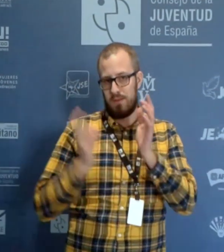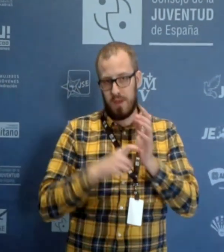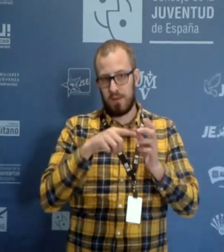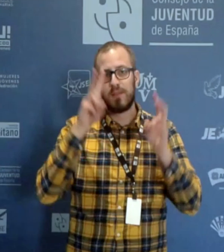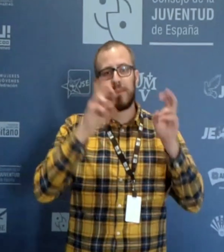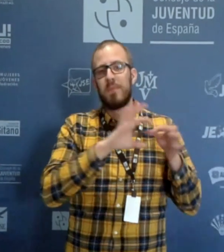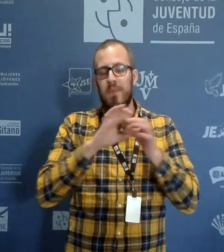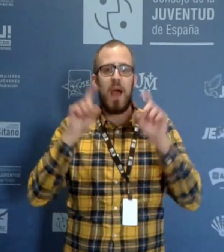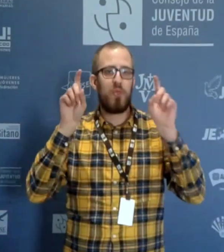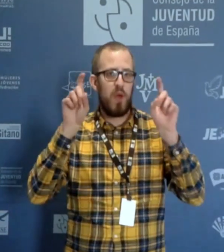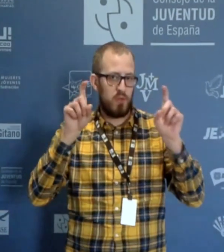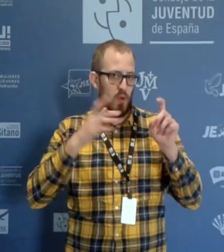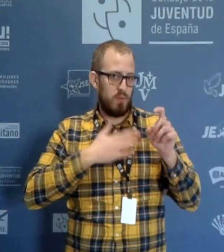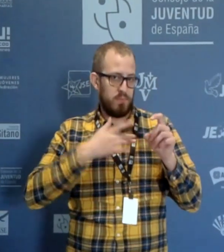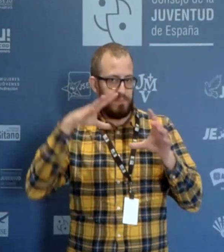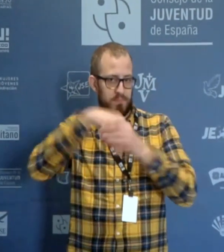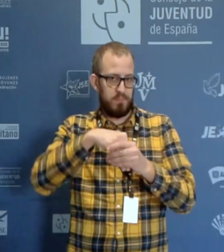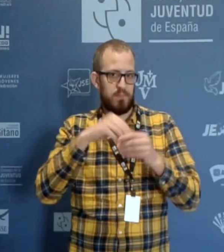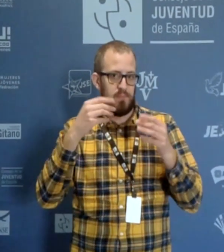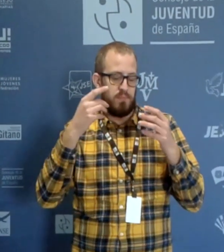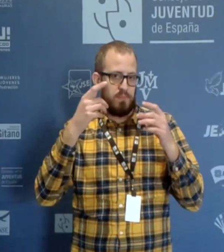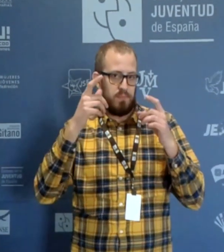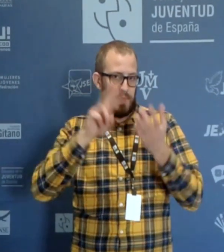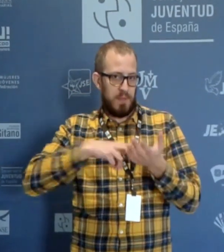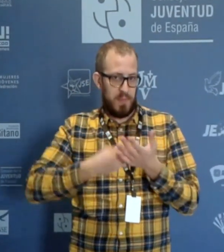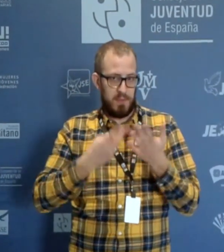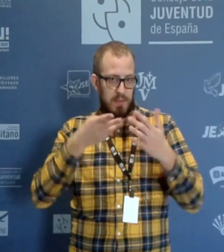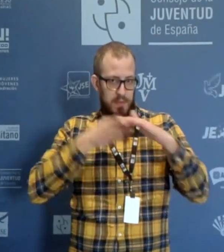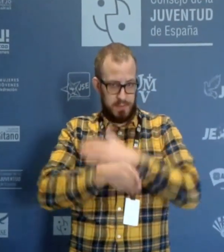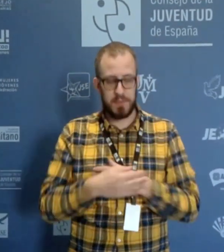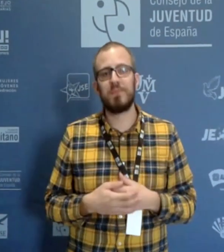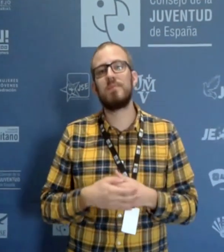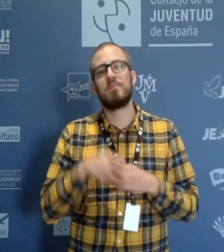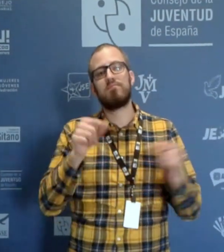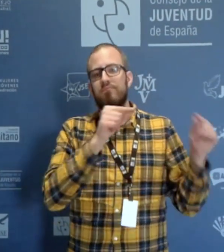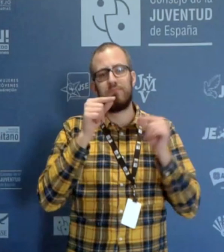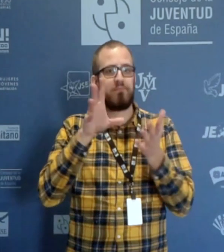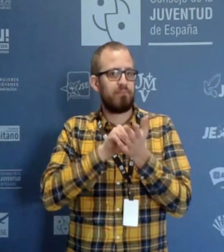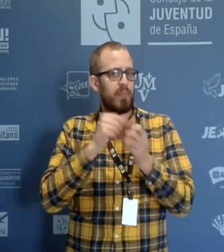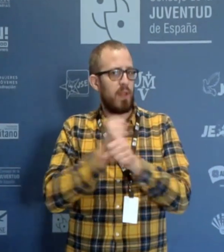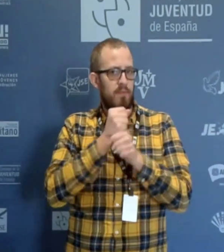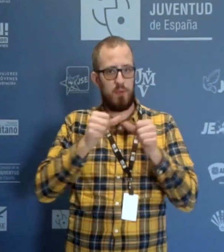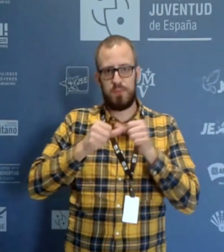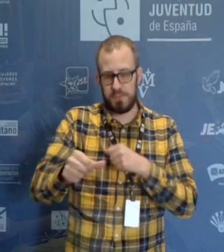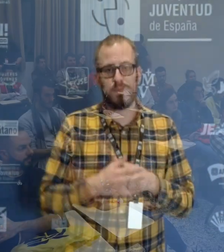sobre la figura de ILSE en educación y se comprometieron a seguir trabajando.